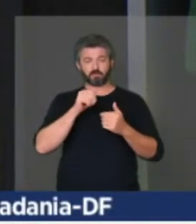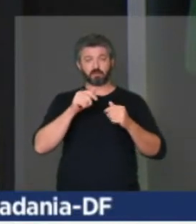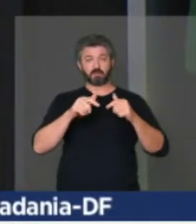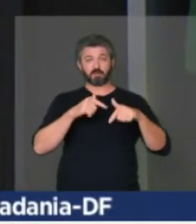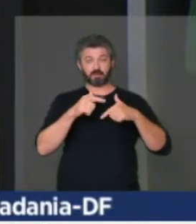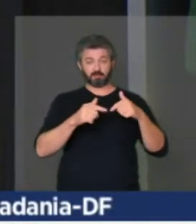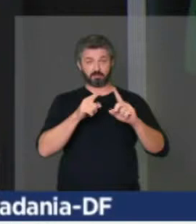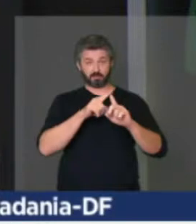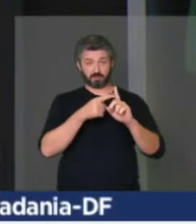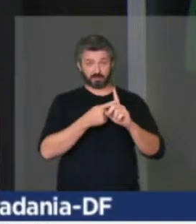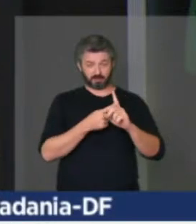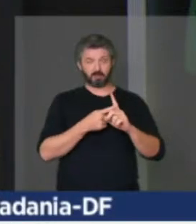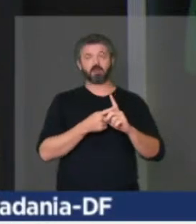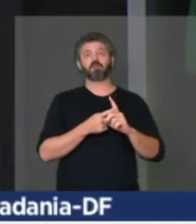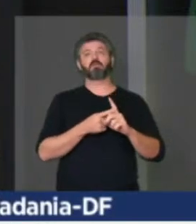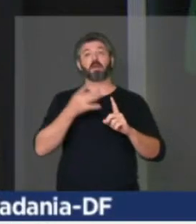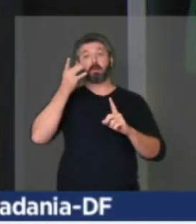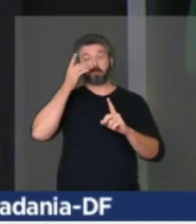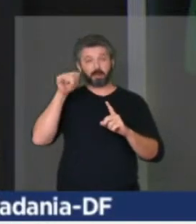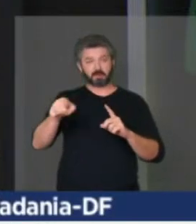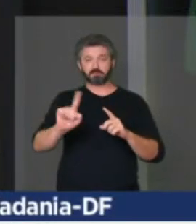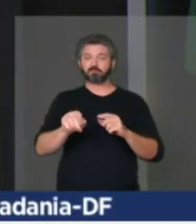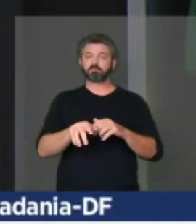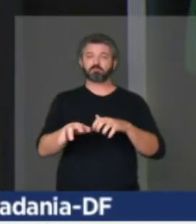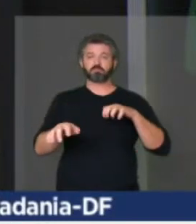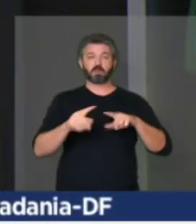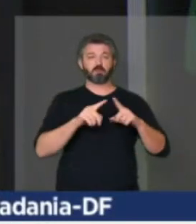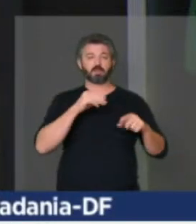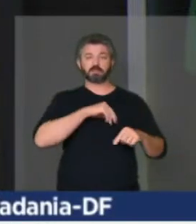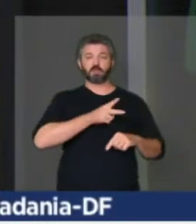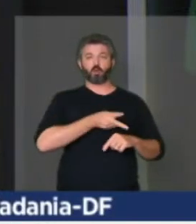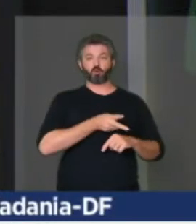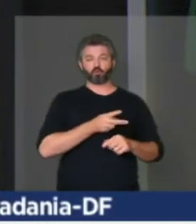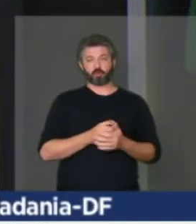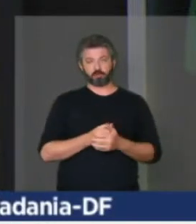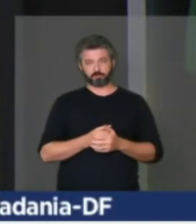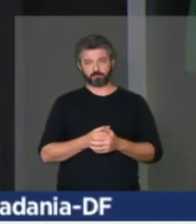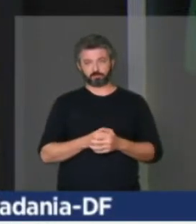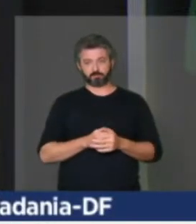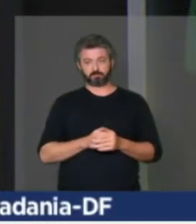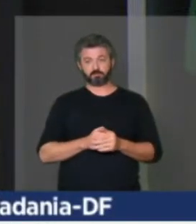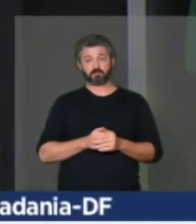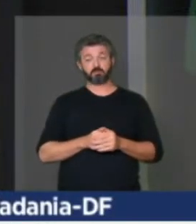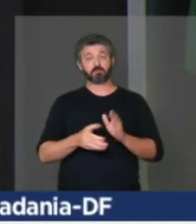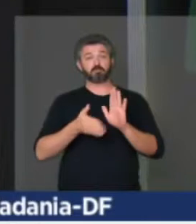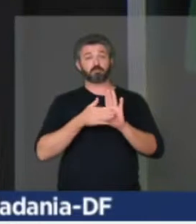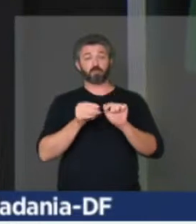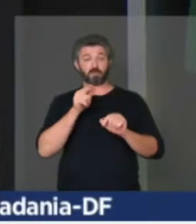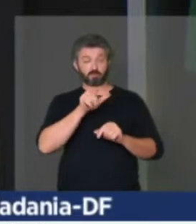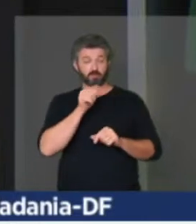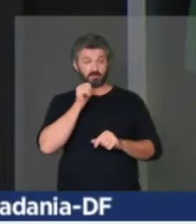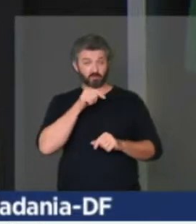SUA REMUNERAÇÃO. PROPÕE, AINDA, QUE ESSA EMPREGADA FICARÁÉ DISPOSIÇÃO PARA EXERCER A ATIVIDADE EM SEU DOMICÍLIO POR MEIO DE TELETRABALHO, TRABALHO REMOTO